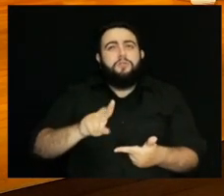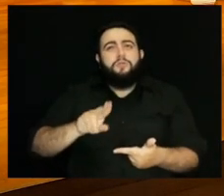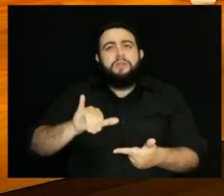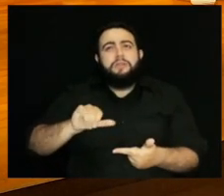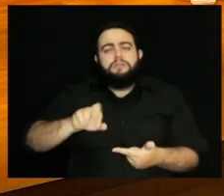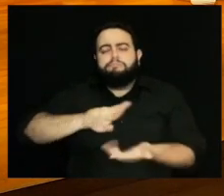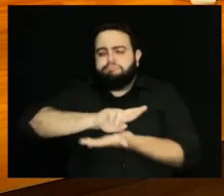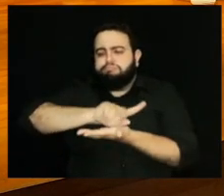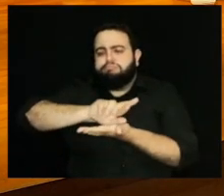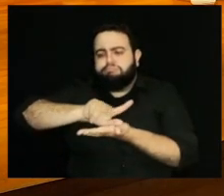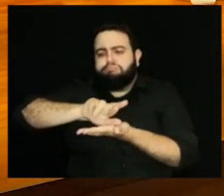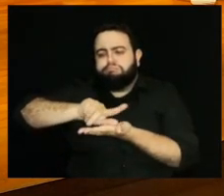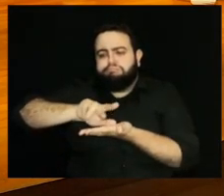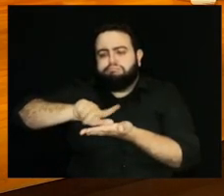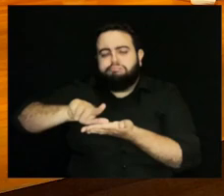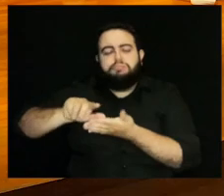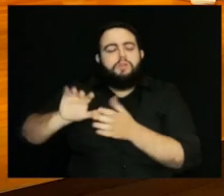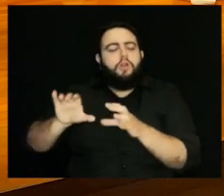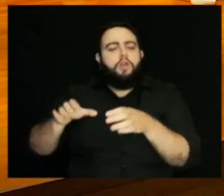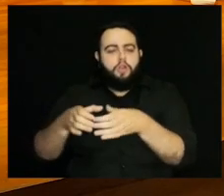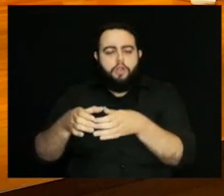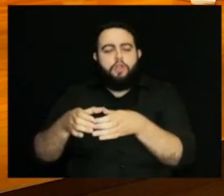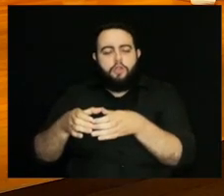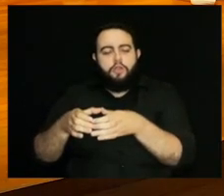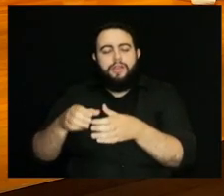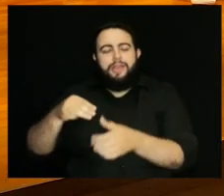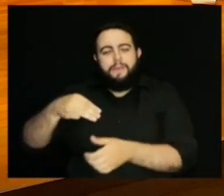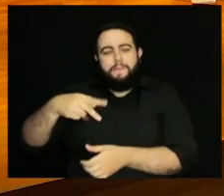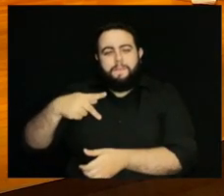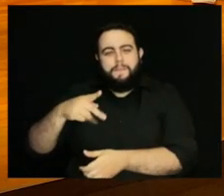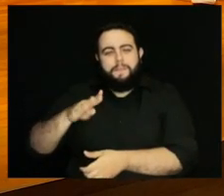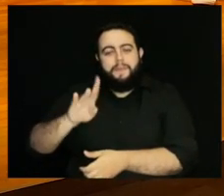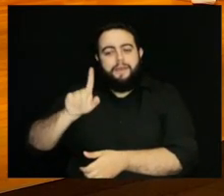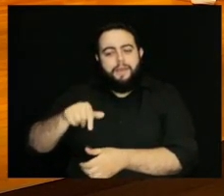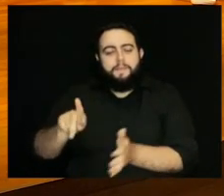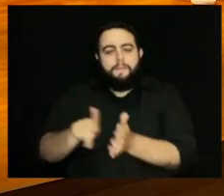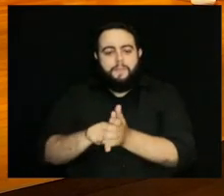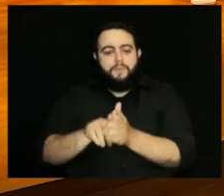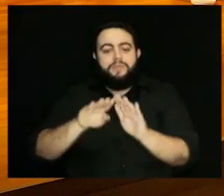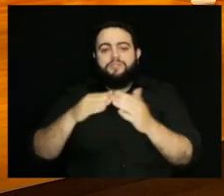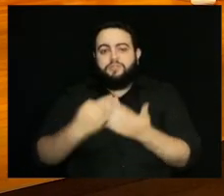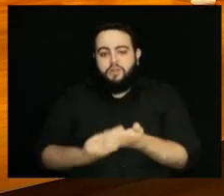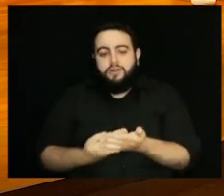de MPB que vinham formados a partir da escola de violão e bossa nova de um sujeito chamado Zé